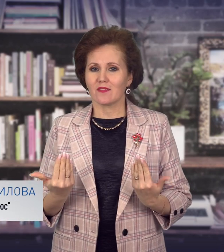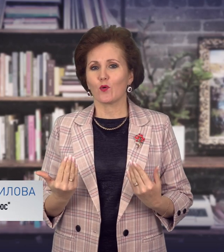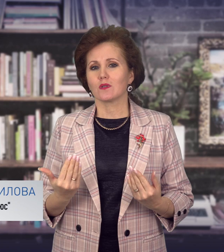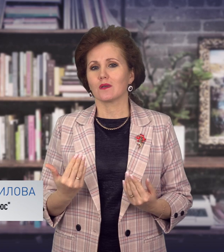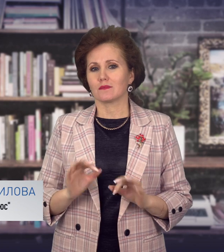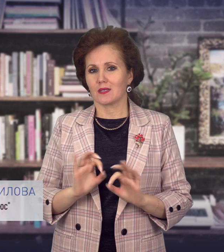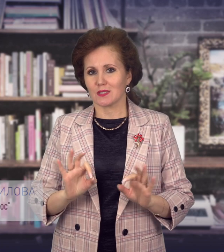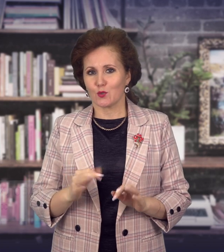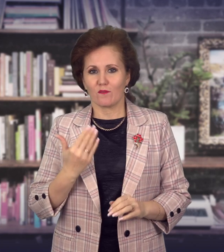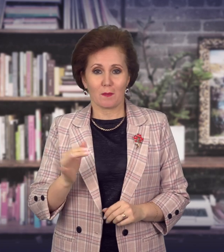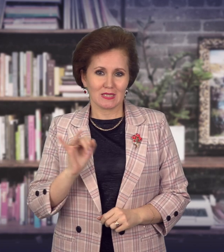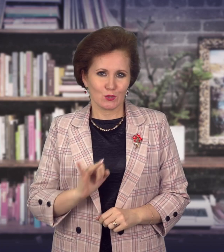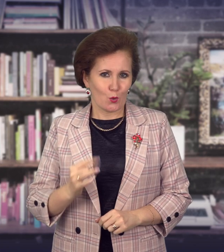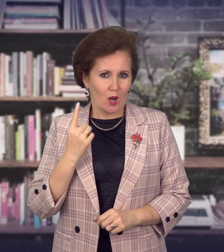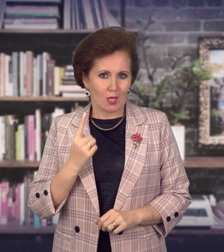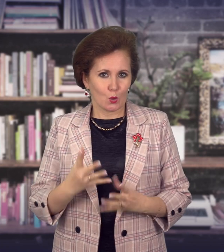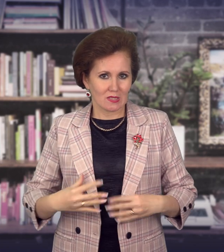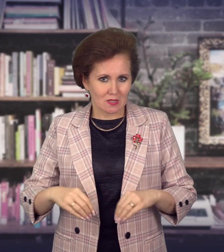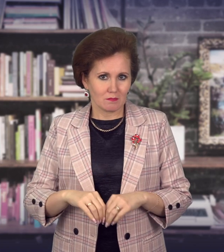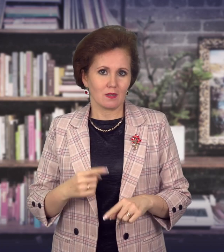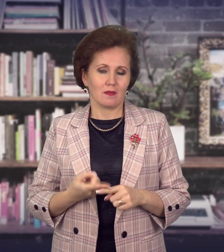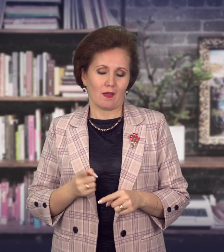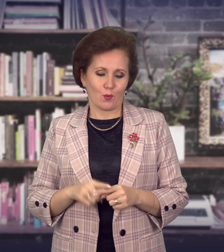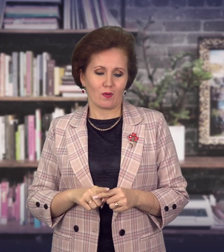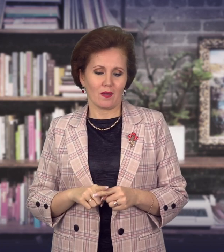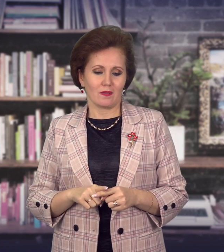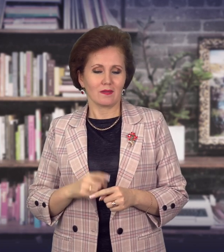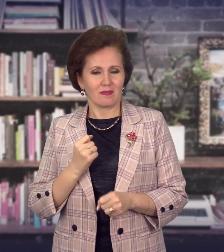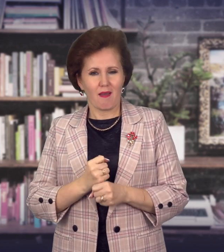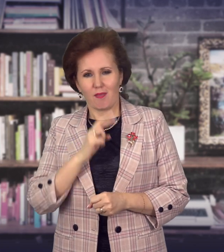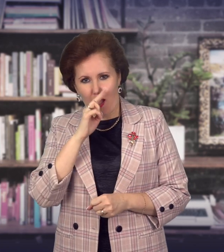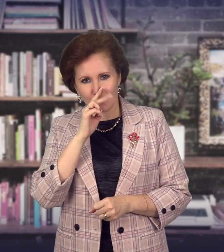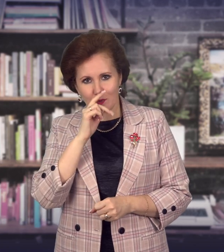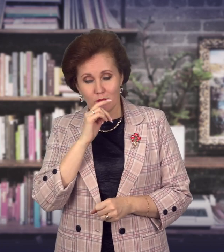Сегодня расскажу вам историю одной семьи, которая наделала ошибок,